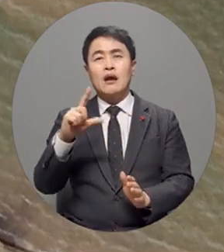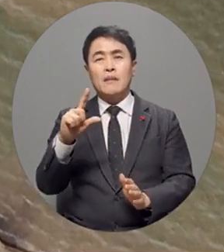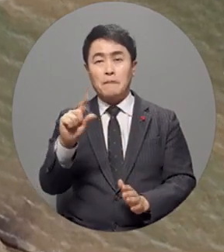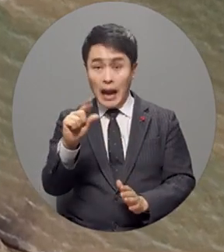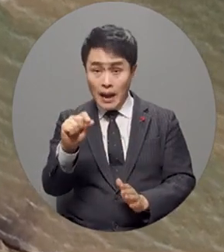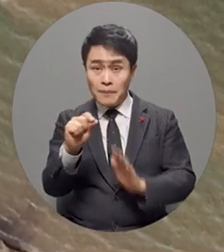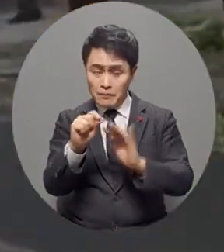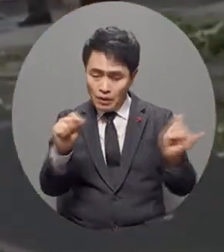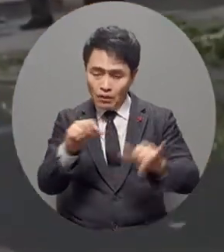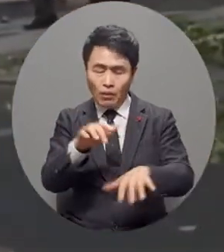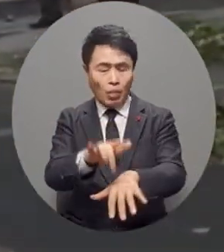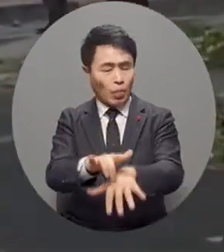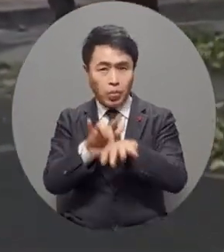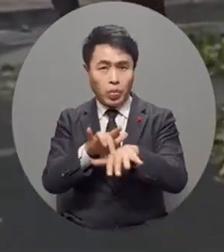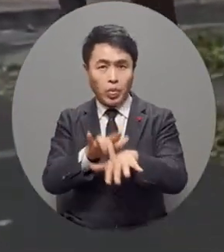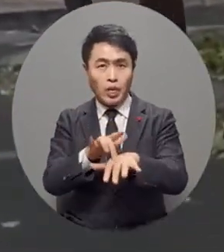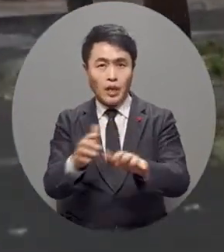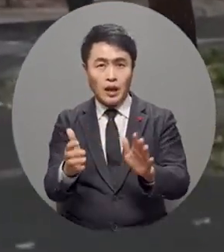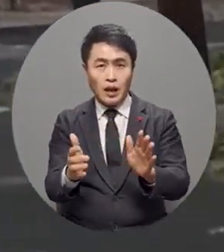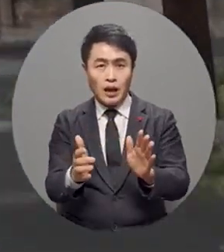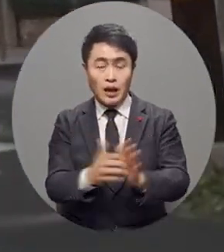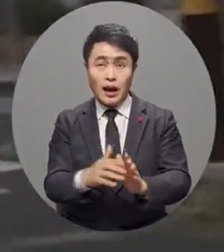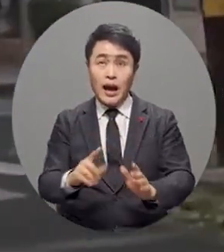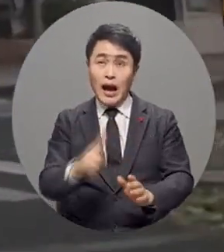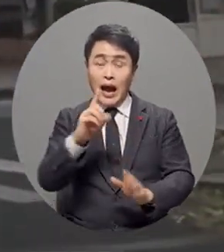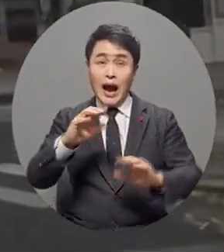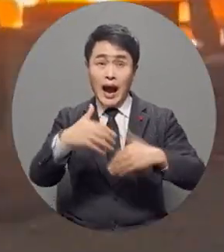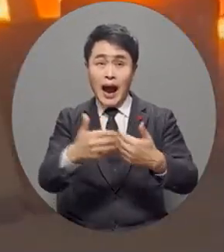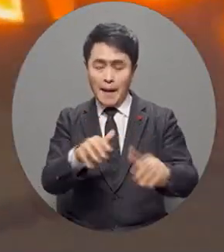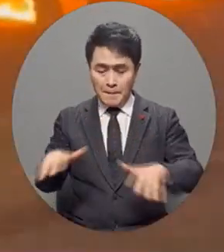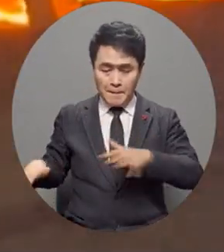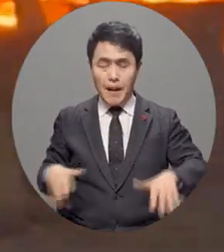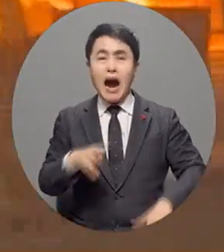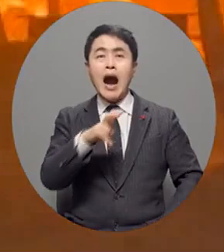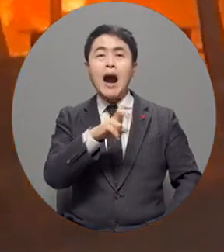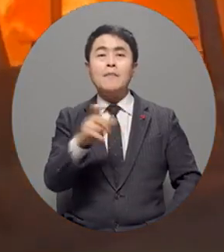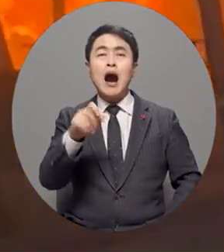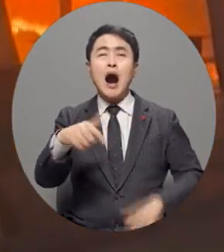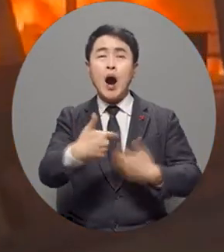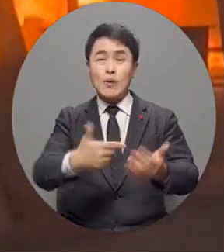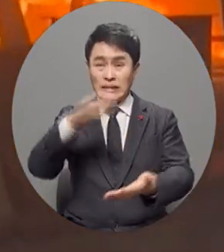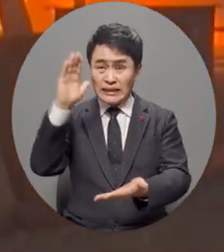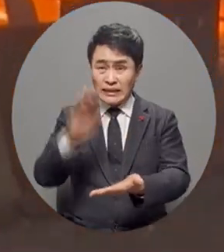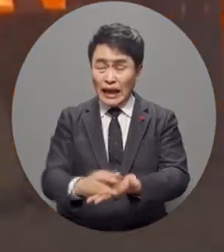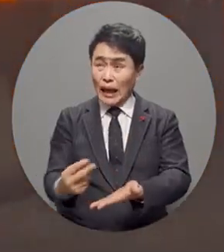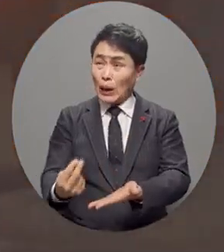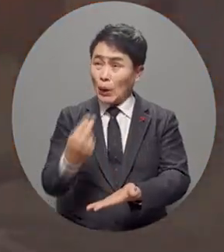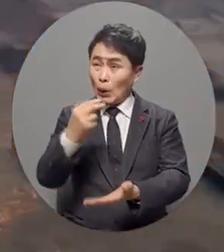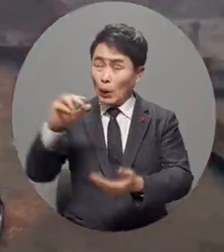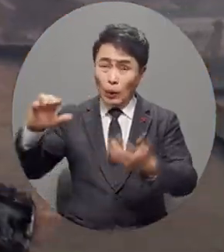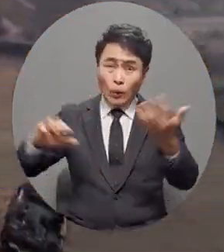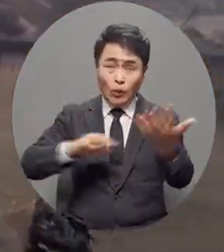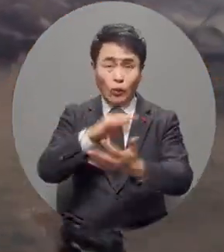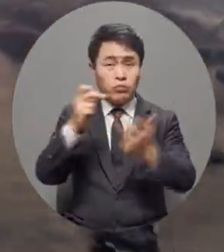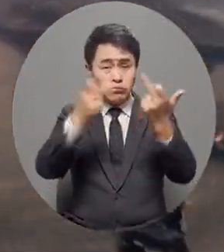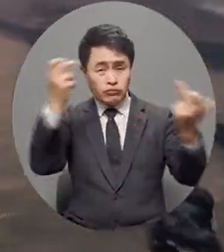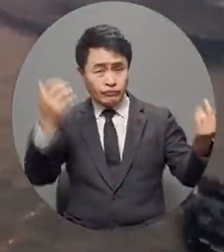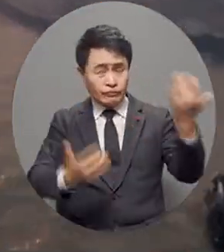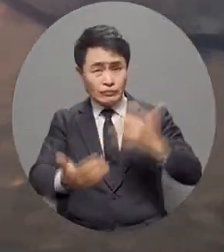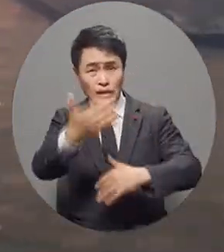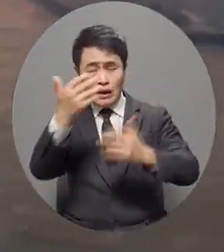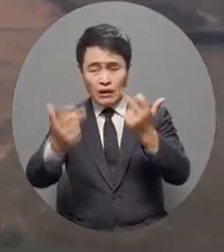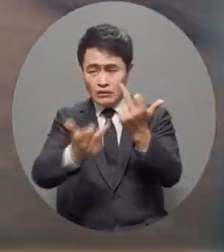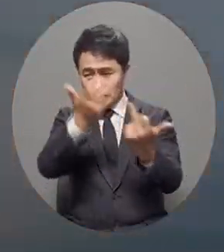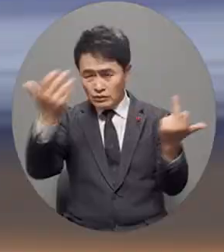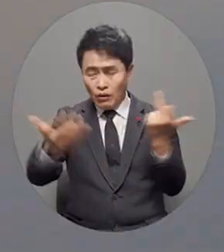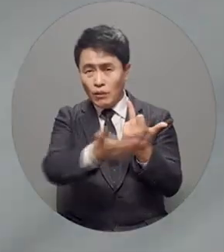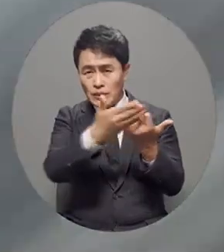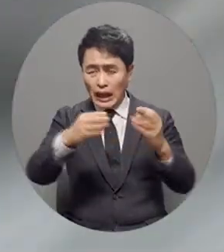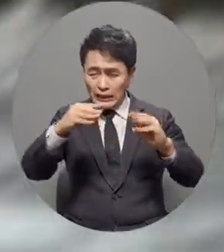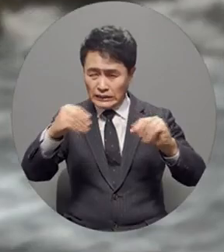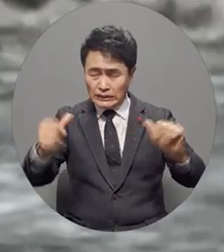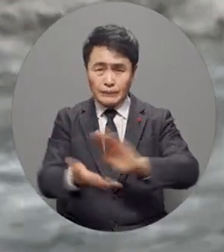실종됐습니다.